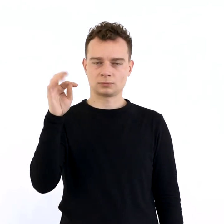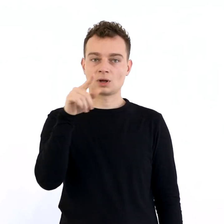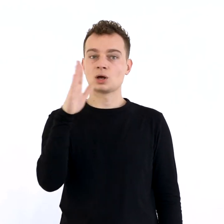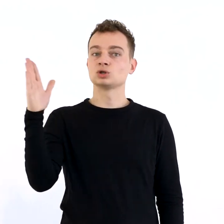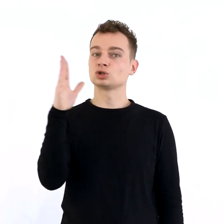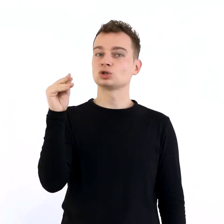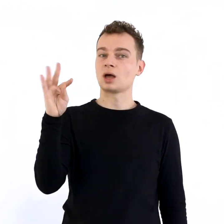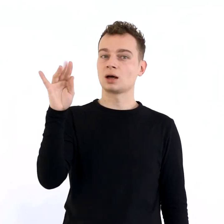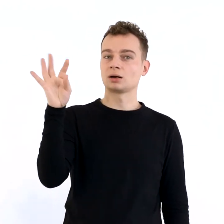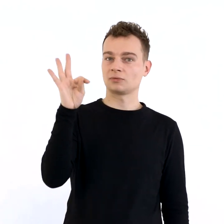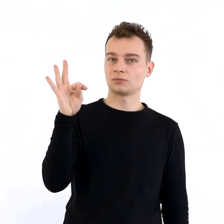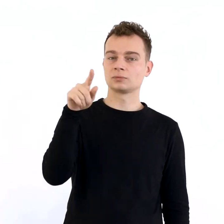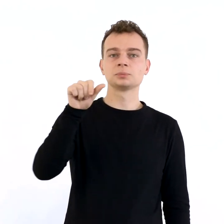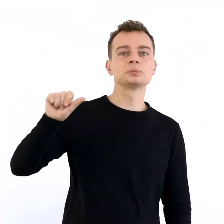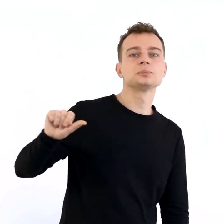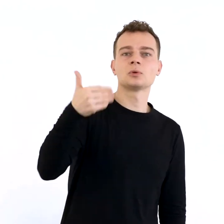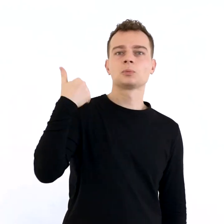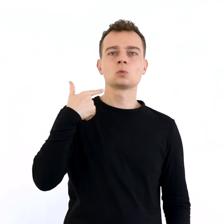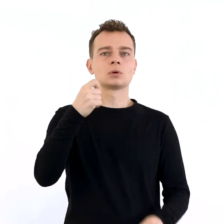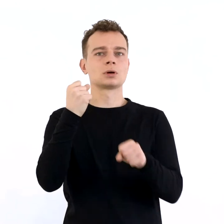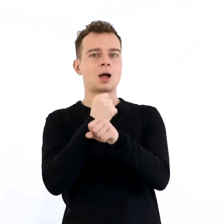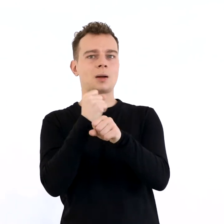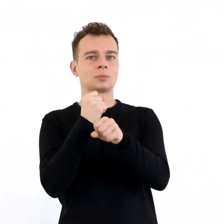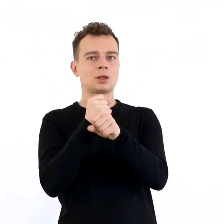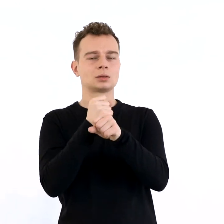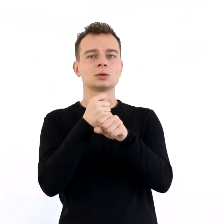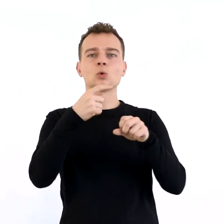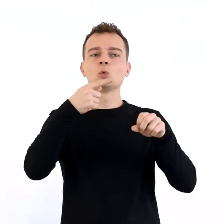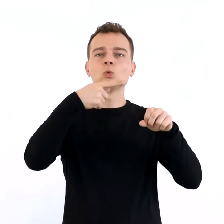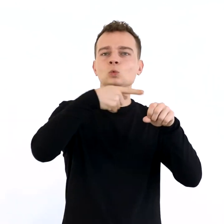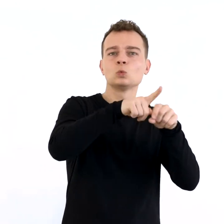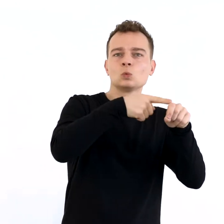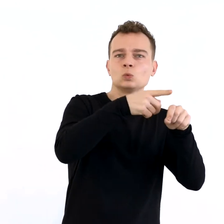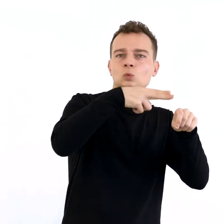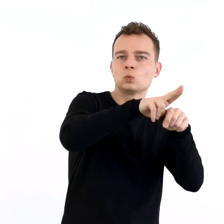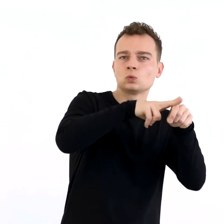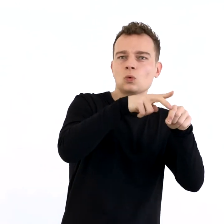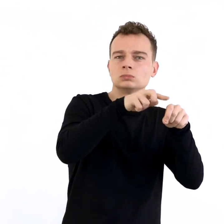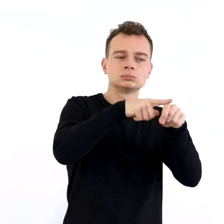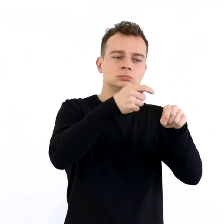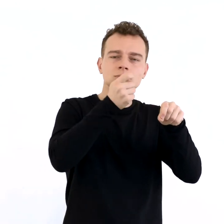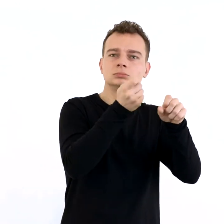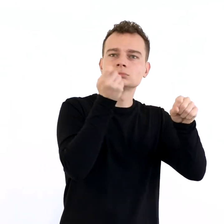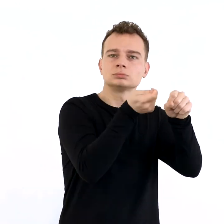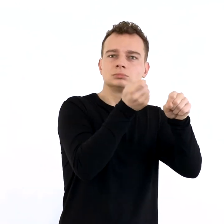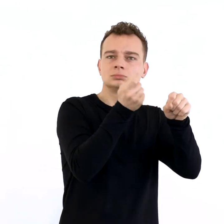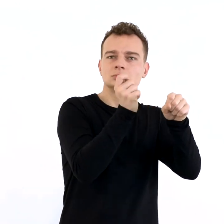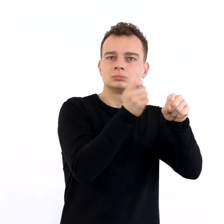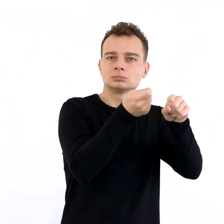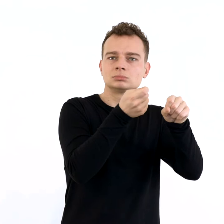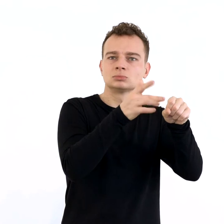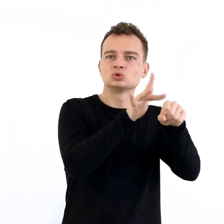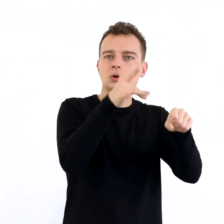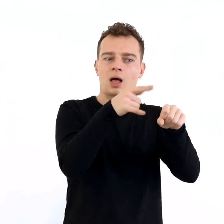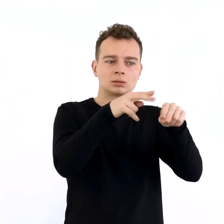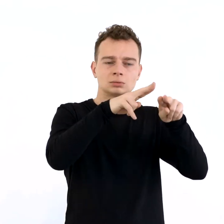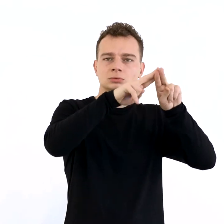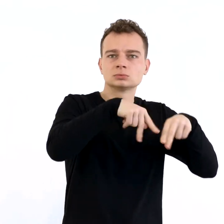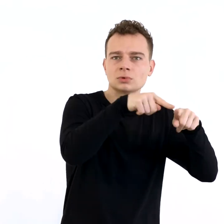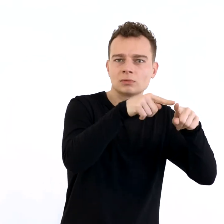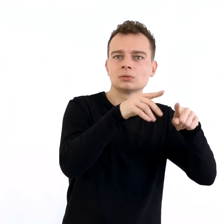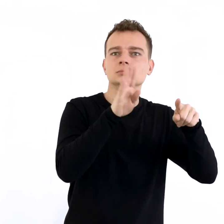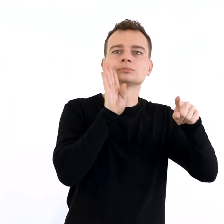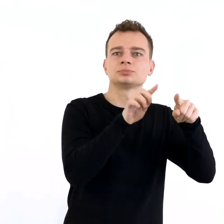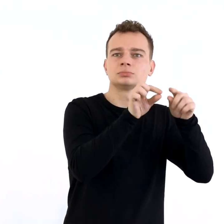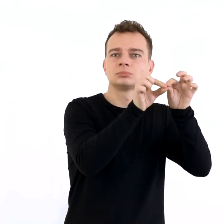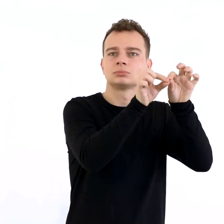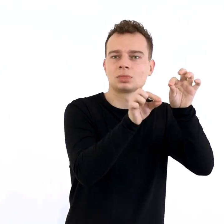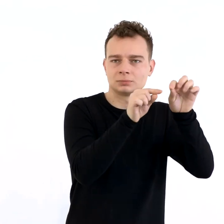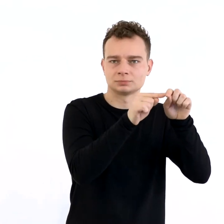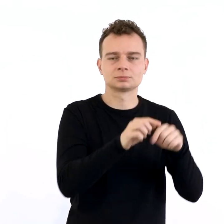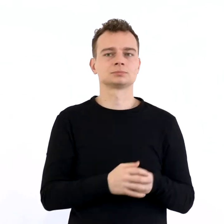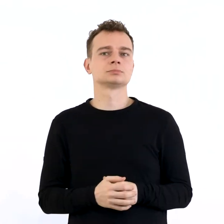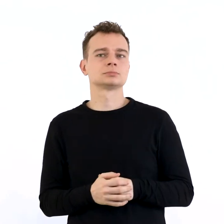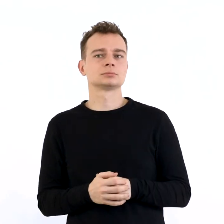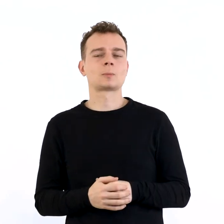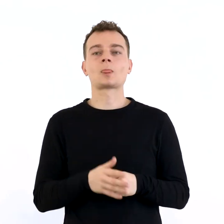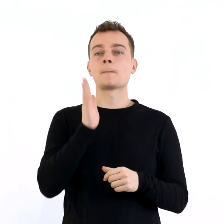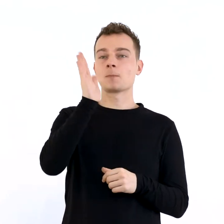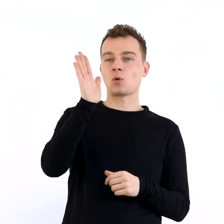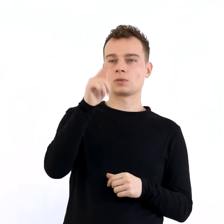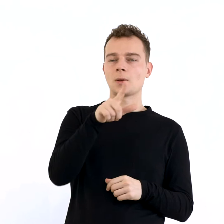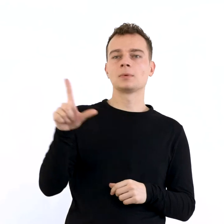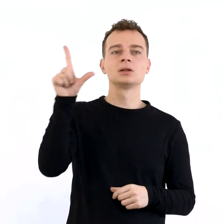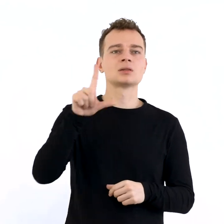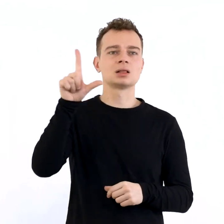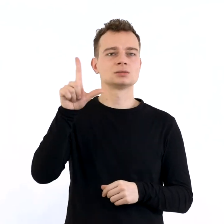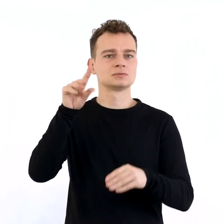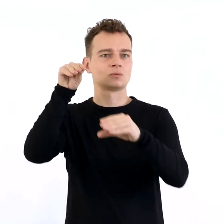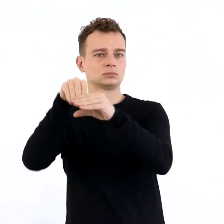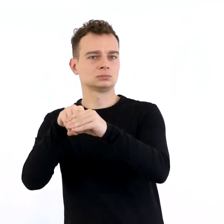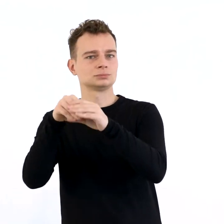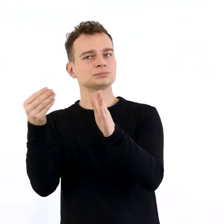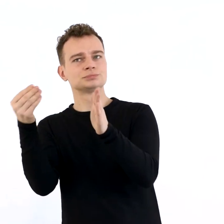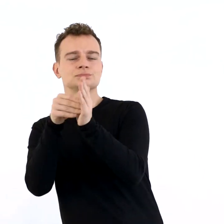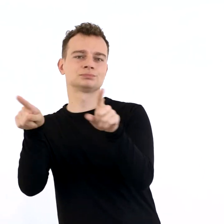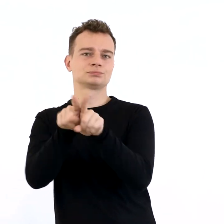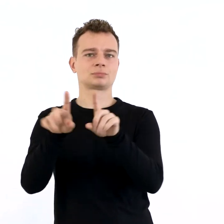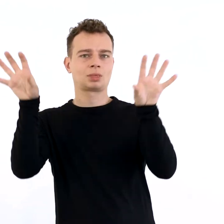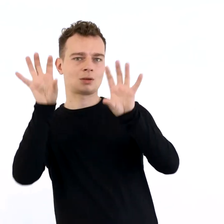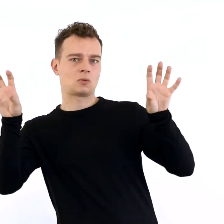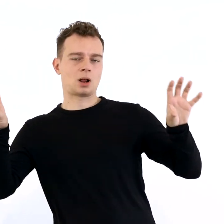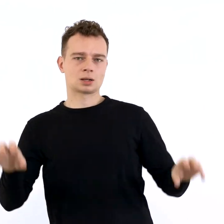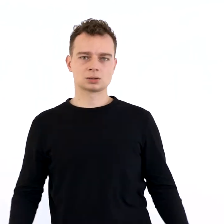Szeryfy, pierwotnie ślady po dłucie kamieniarskim, w późniejszym liternictwie stanowią ozdobniki.